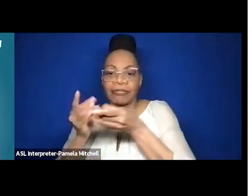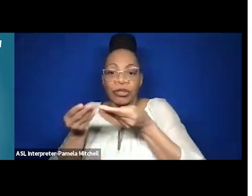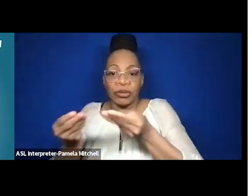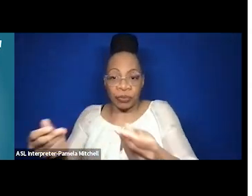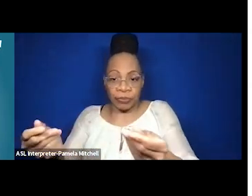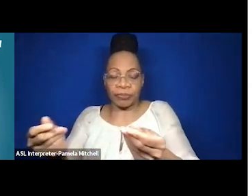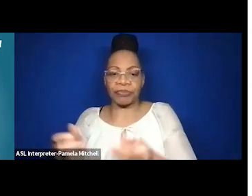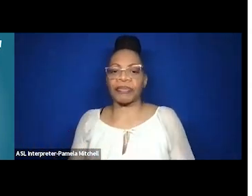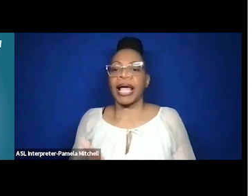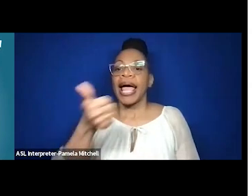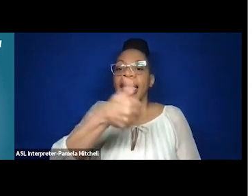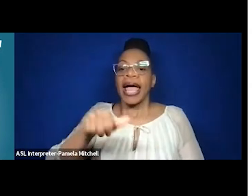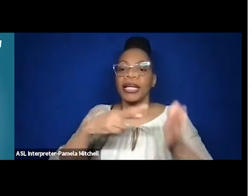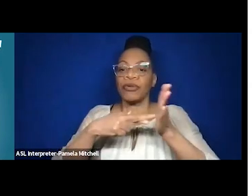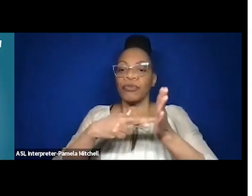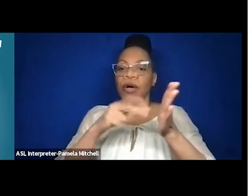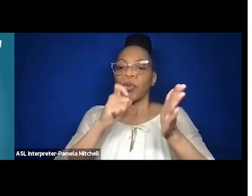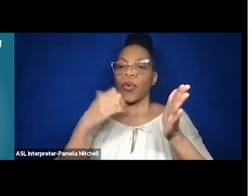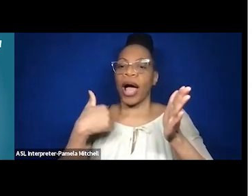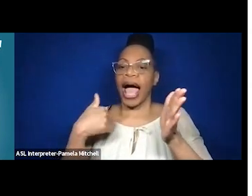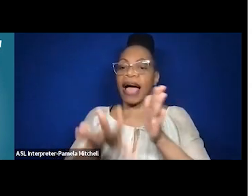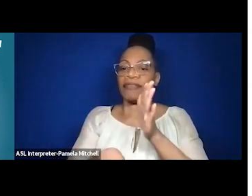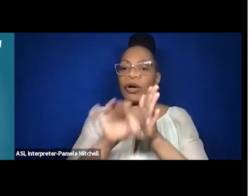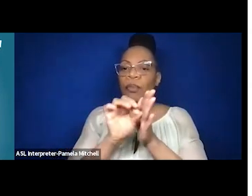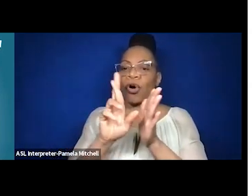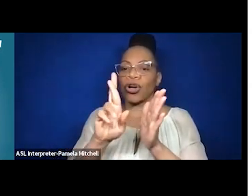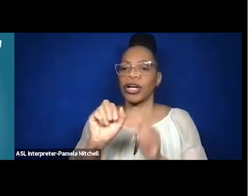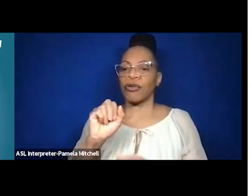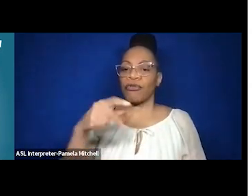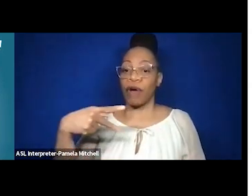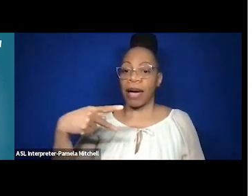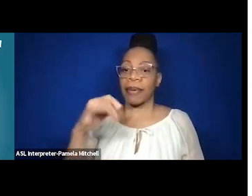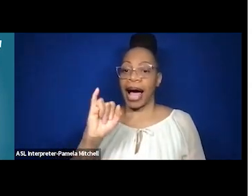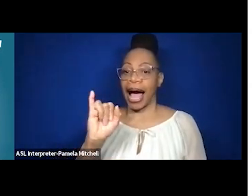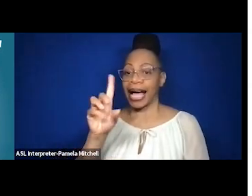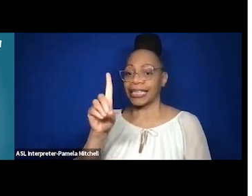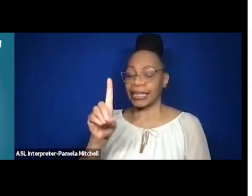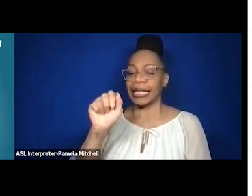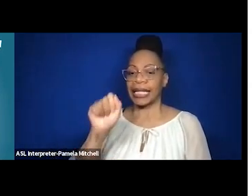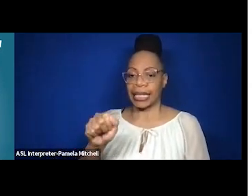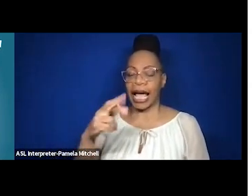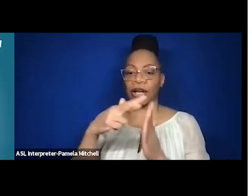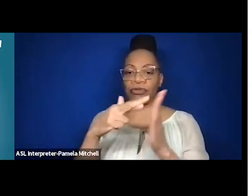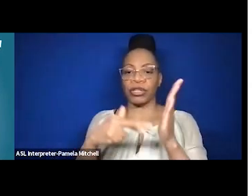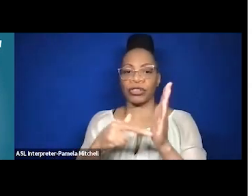Cualquier representante que tenga un ID de representante designado puede registrarse en el portal ARPS.